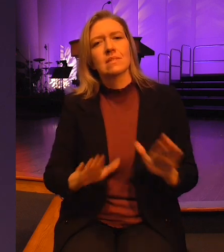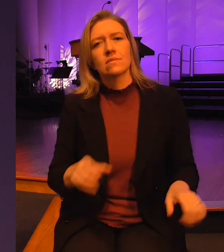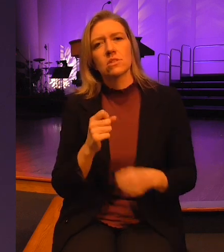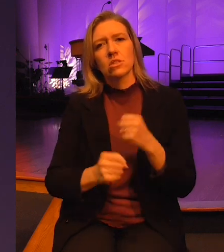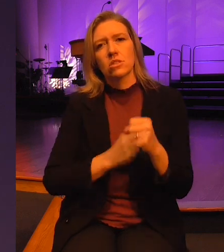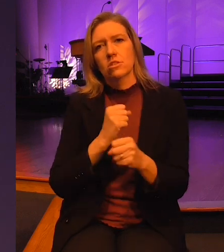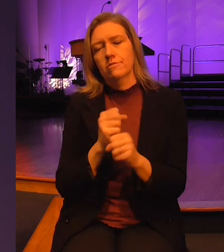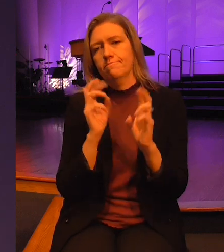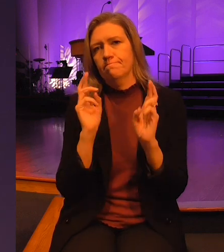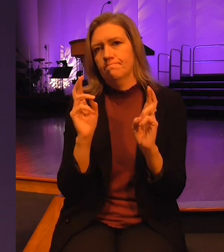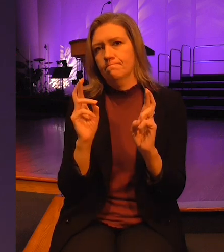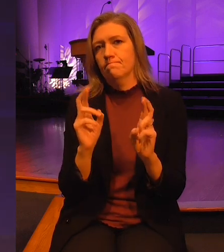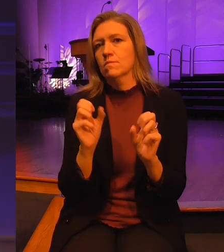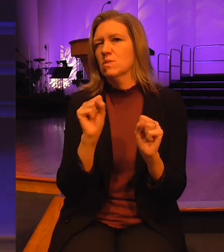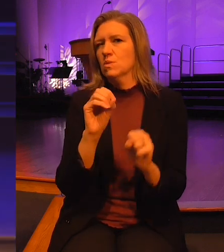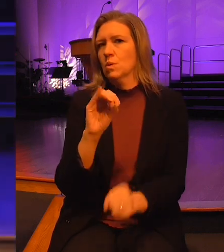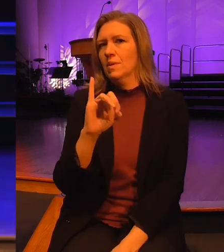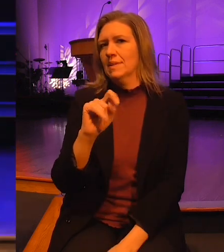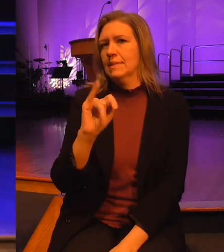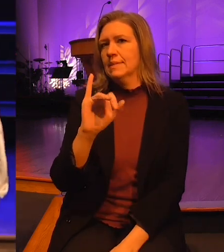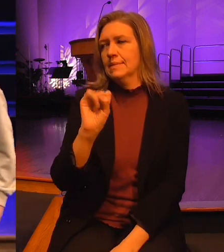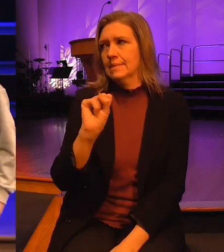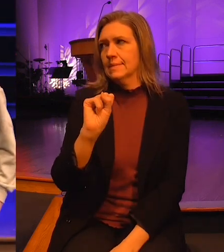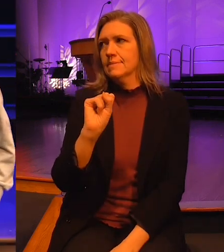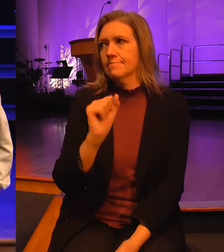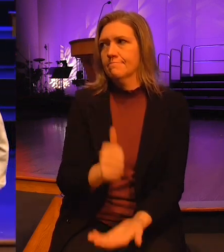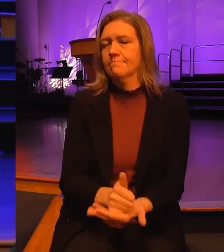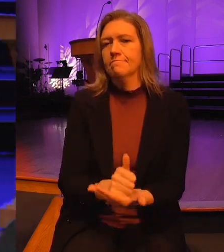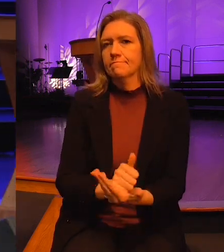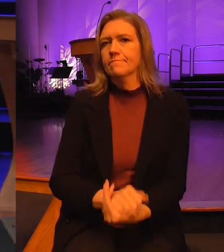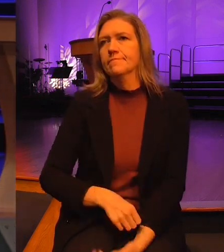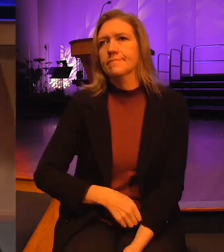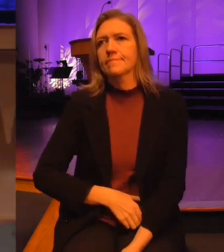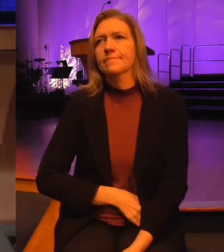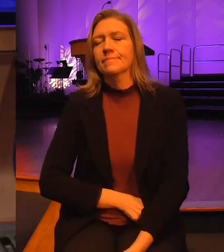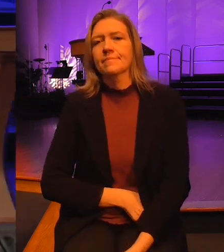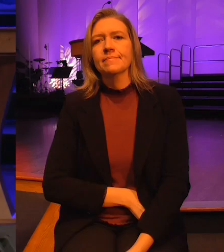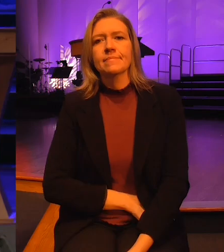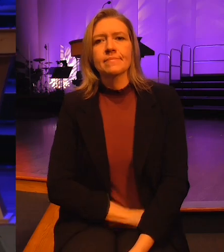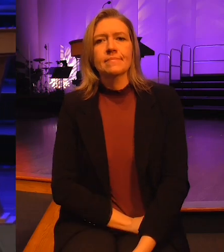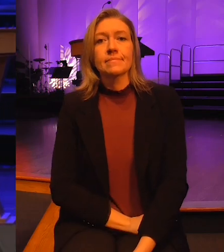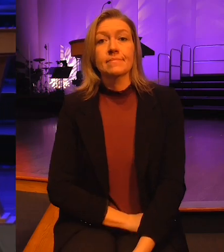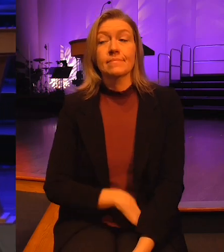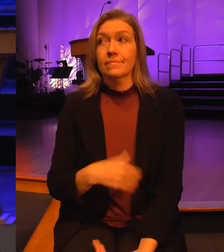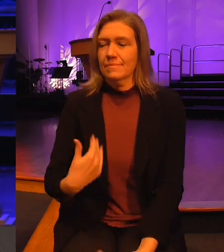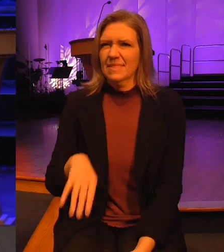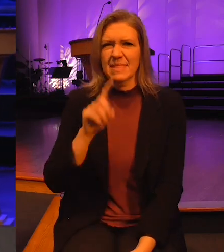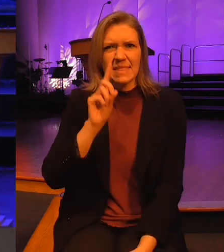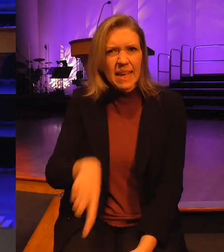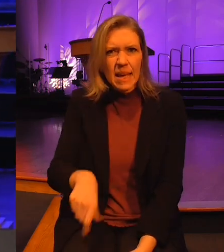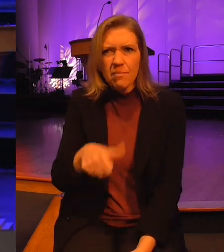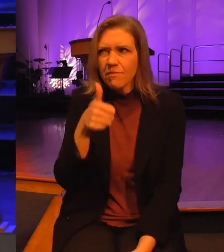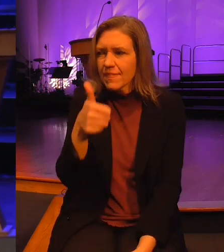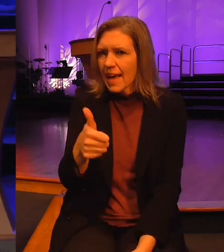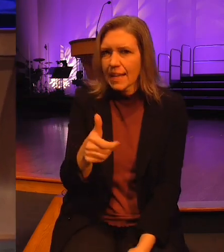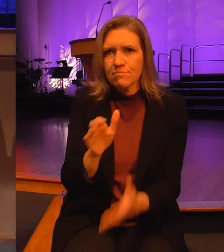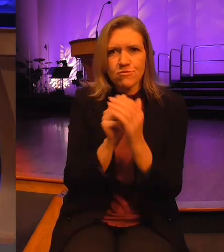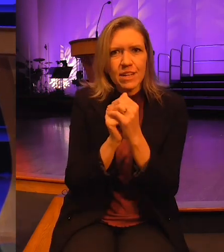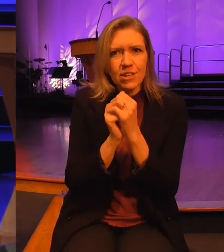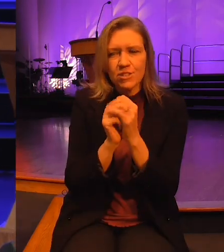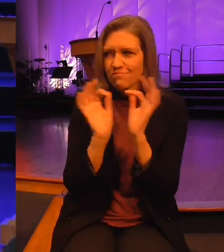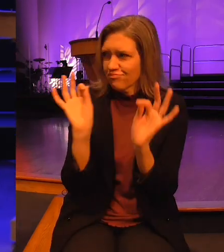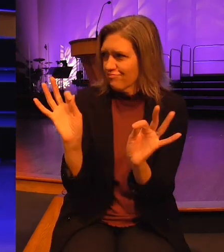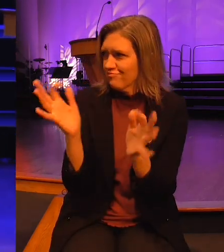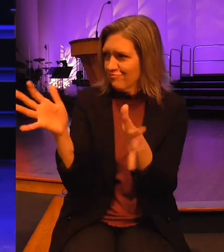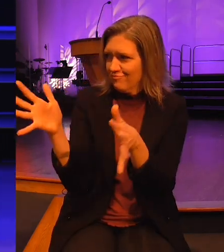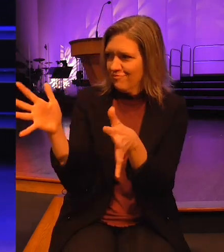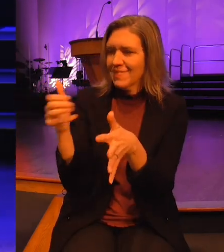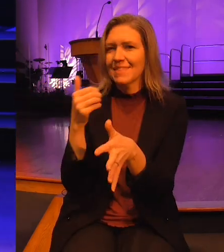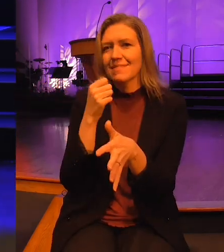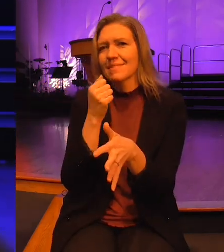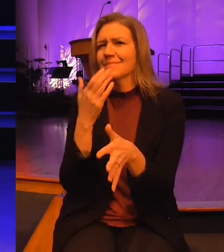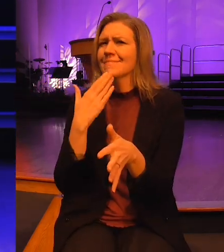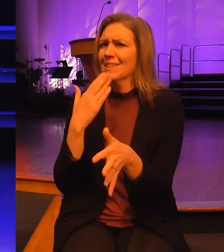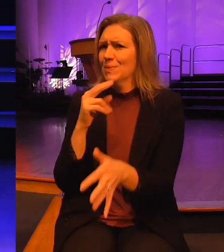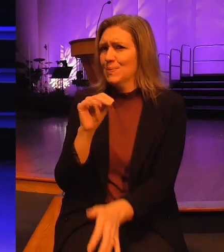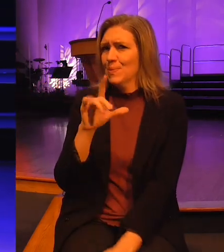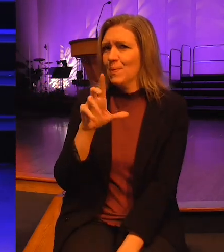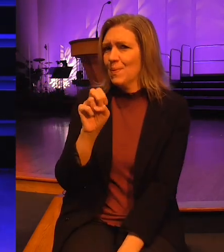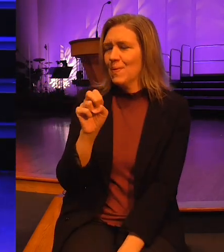es una excelente oración. Me encanta, muchas gracias Nicole, escuchémoslo por ella,